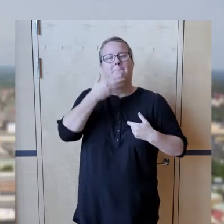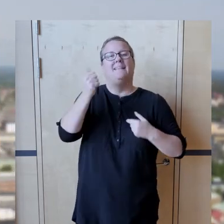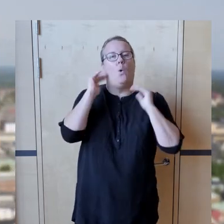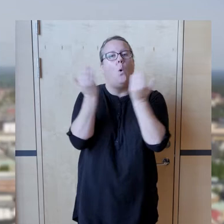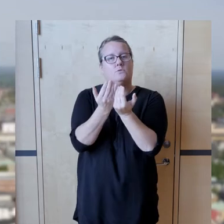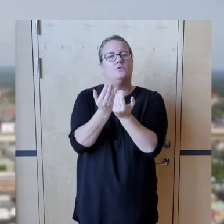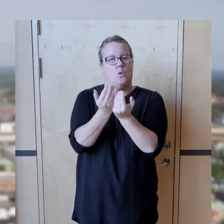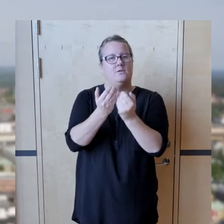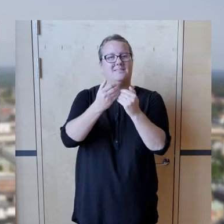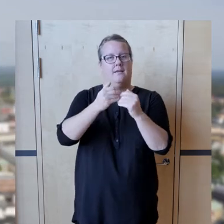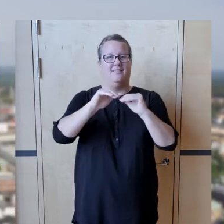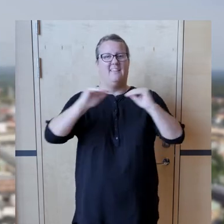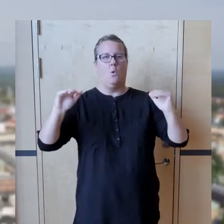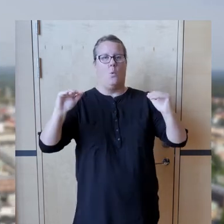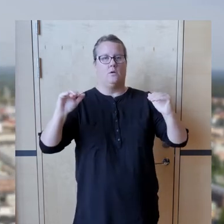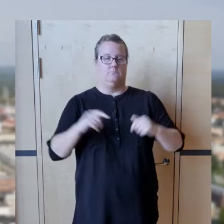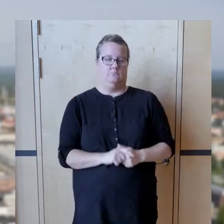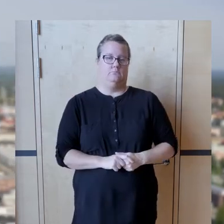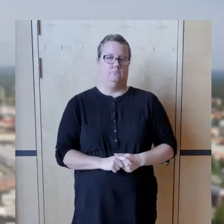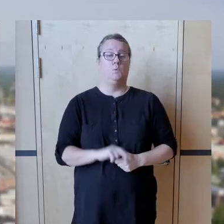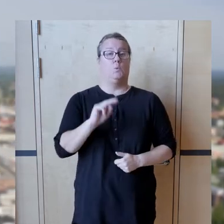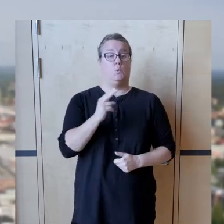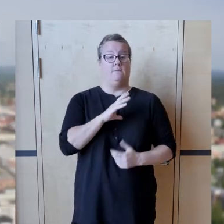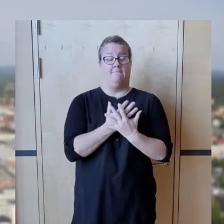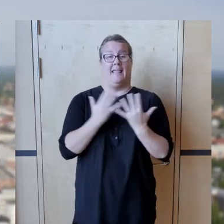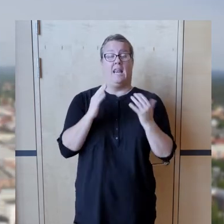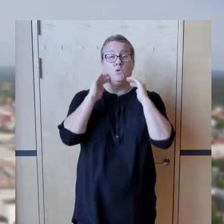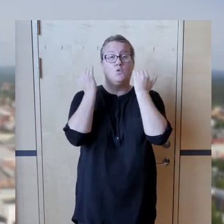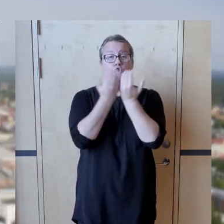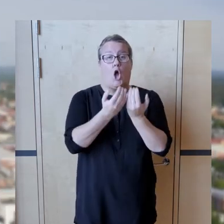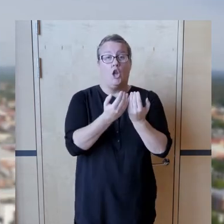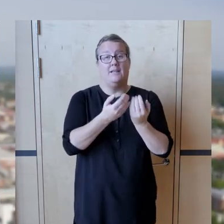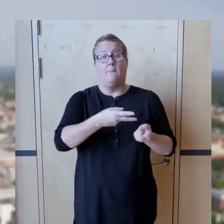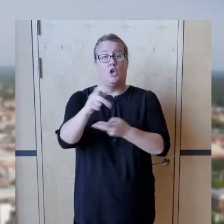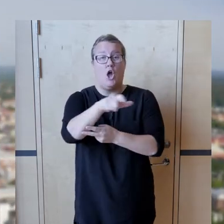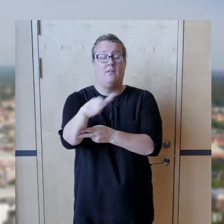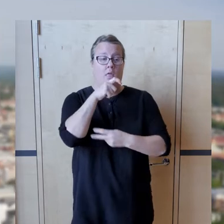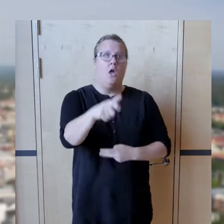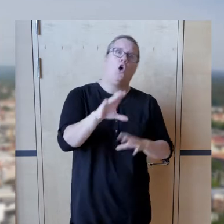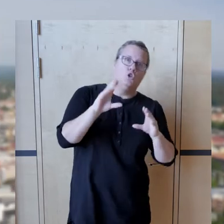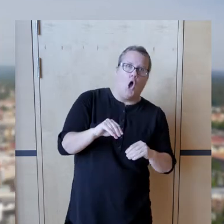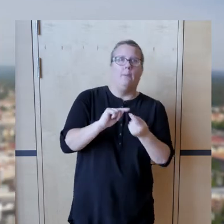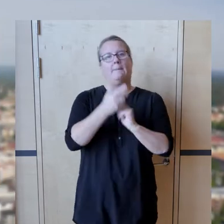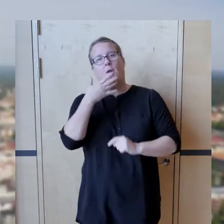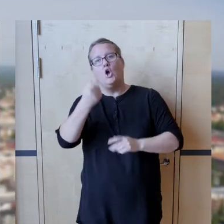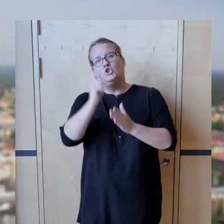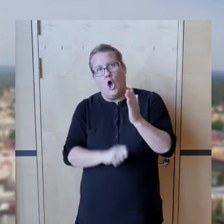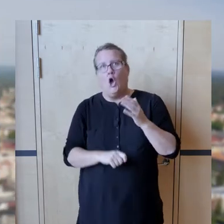Sen så är det ännu flera socialdemokrater som pratar om att Ja det ska bli bra att komma igång Vi måste vidare och så vidare